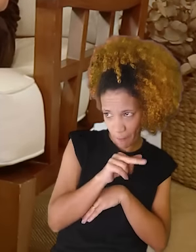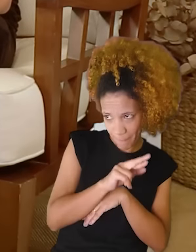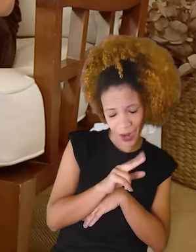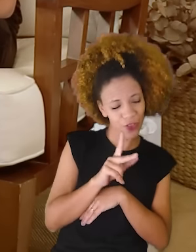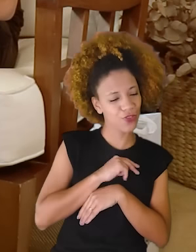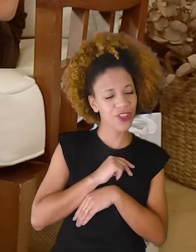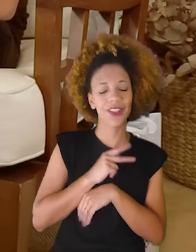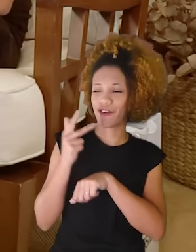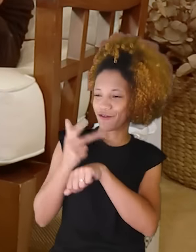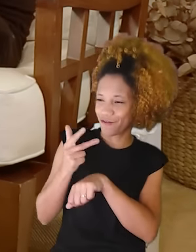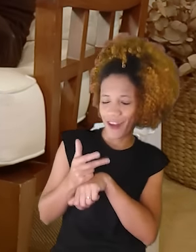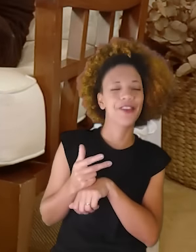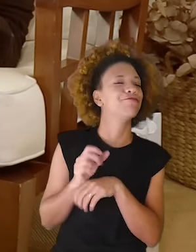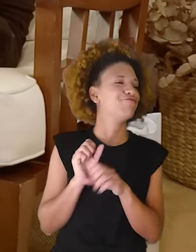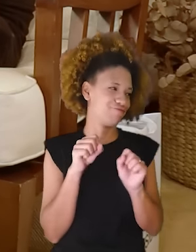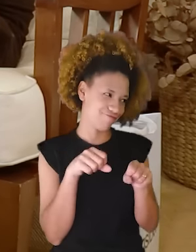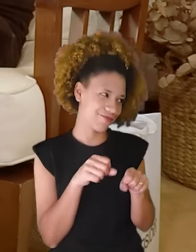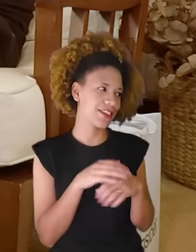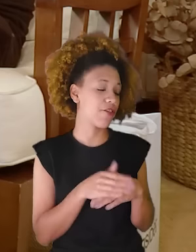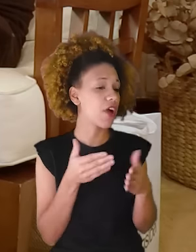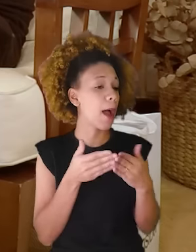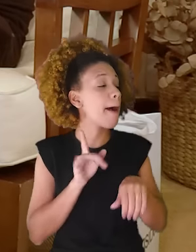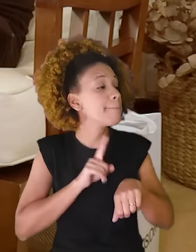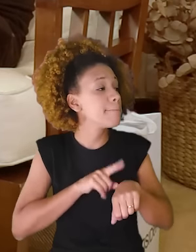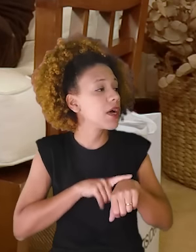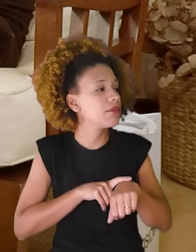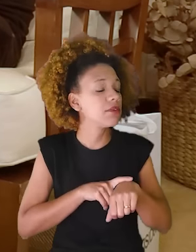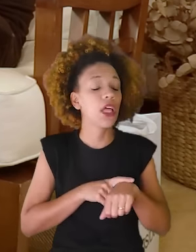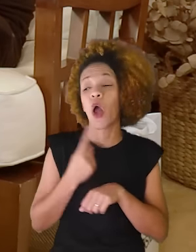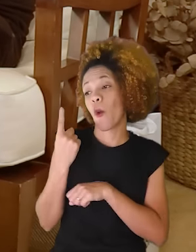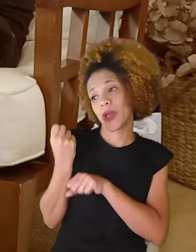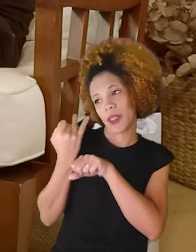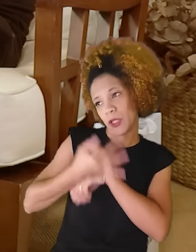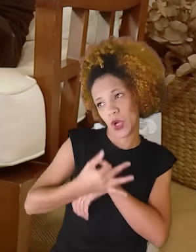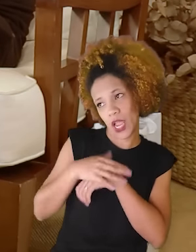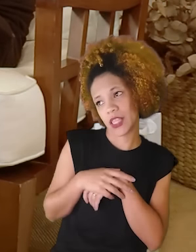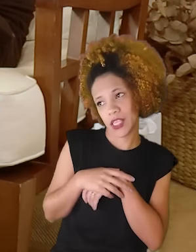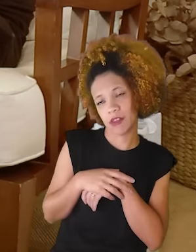for vai jog pé direito cara Car eu vou cara eu vou fica aberto até que horas hoje até 1 hora da manhã